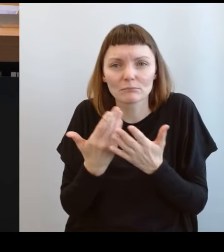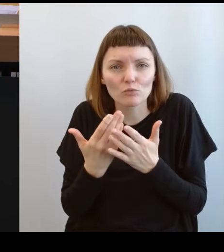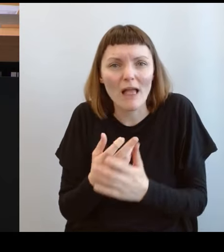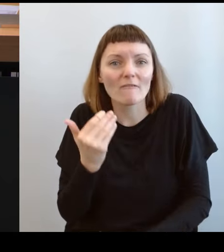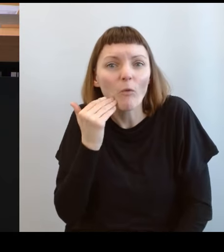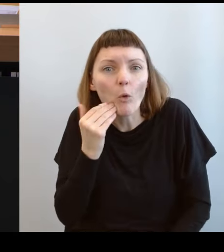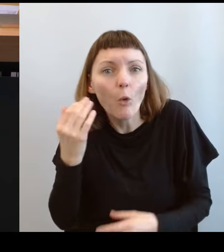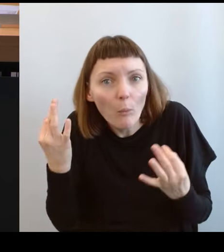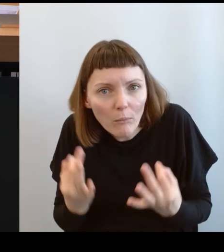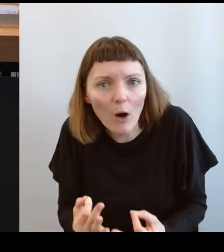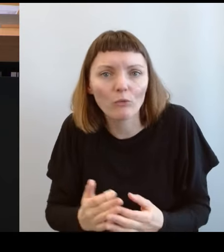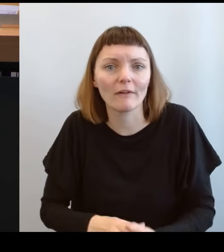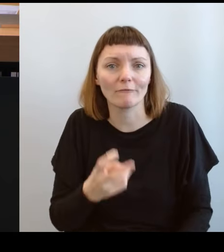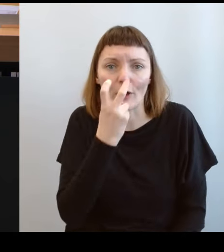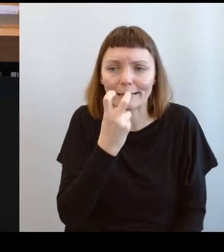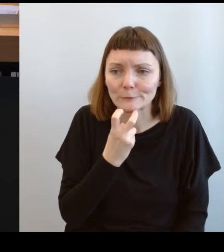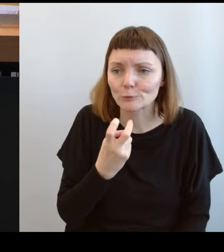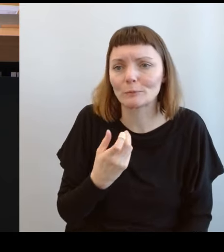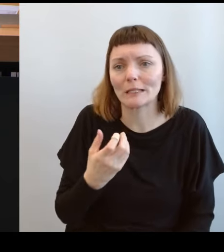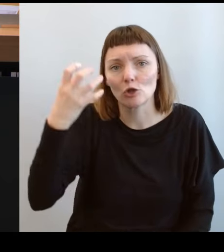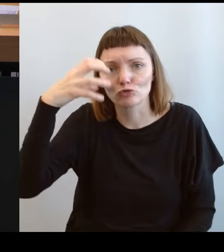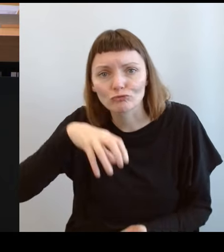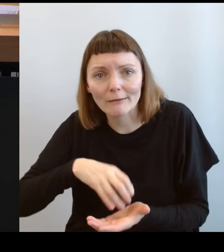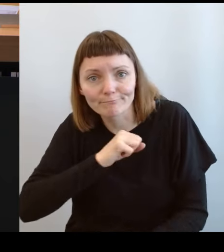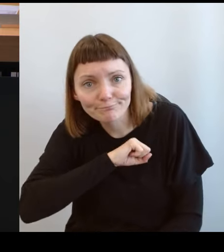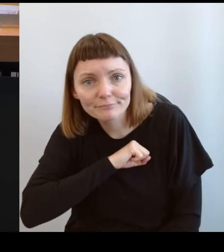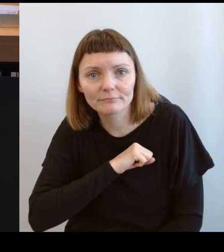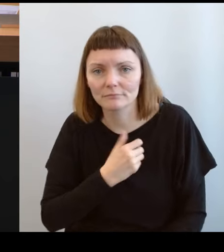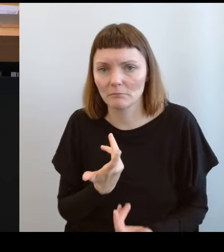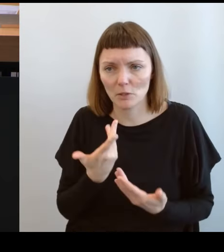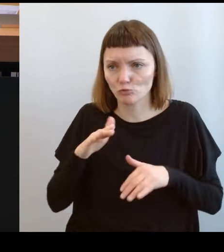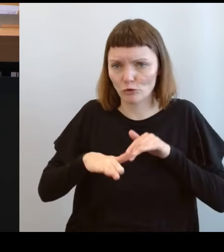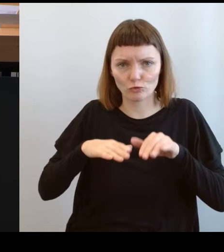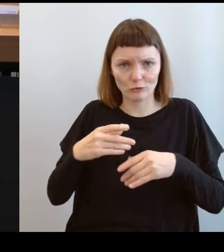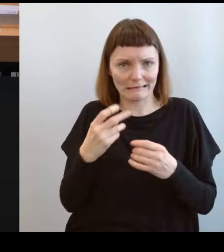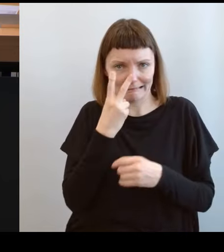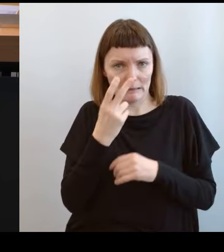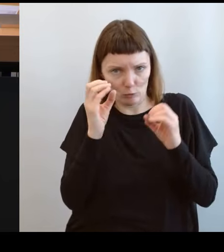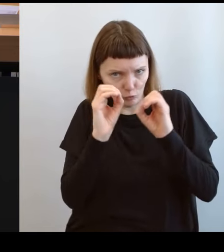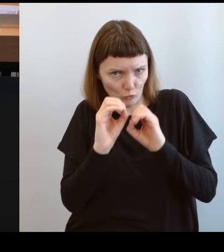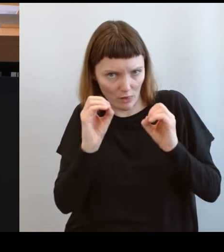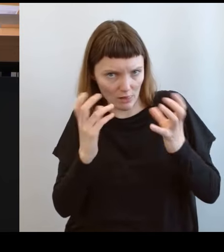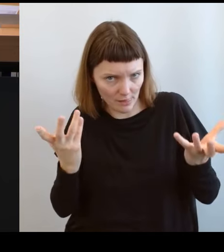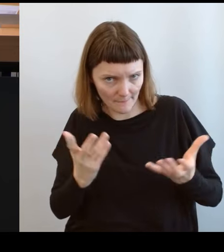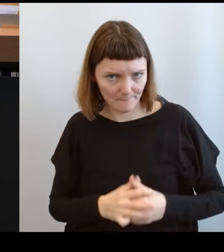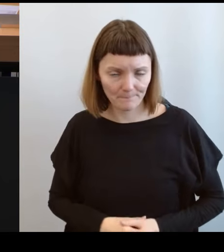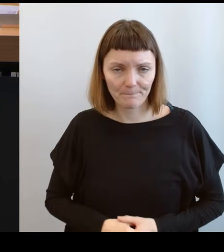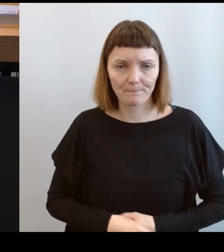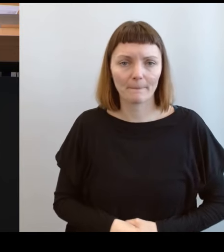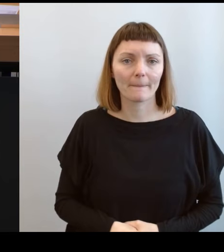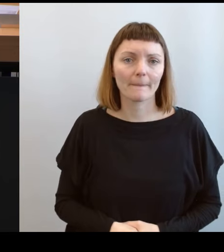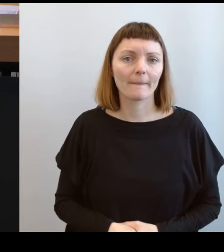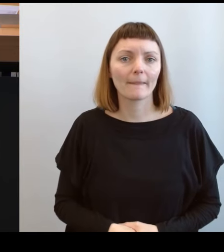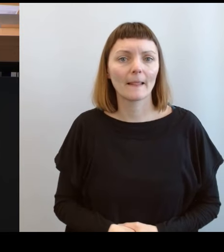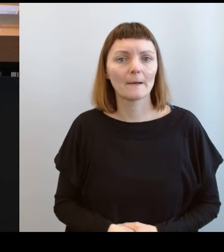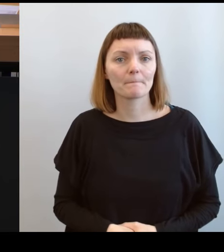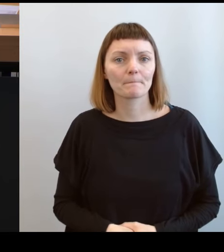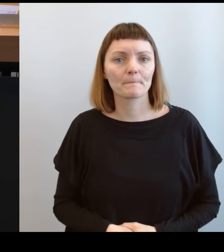ich überhaupt noch keine konkreten Umsetzungsschritte. Das ist ein Problem. Und genau insbesondere deswegen ein